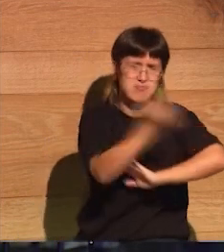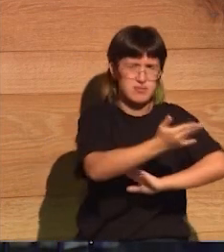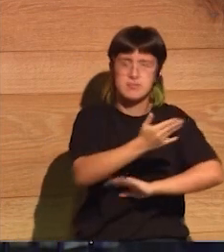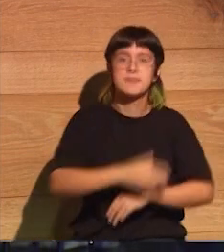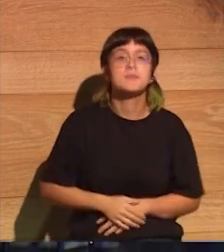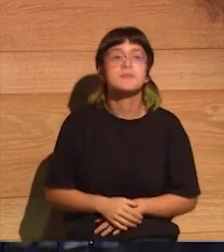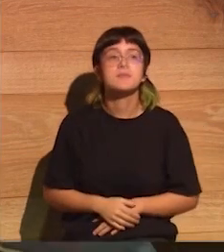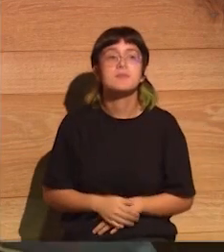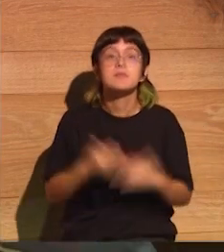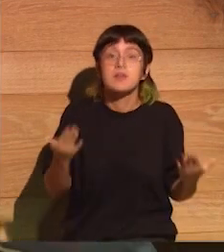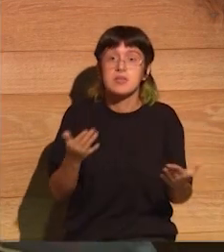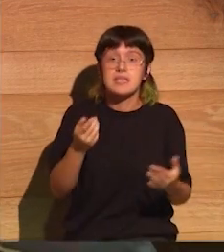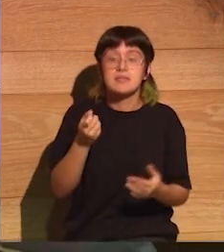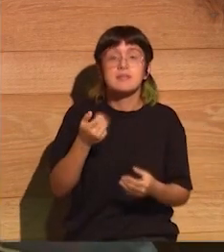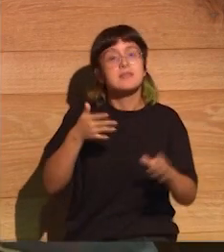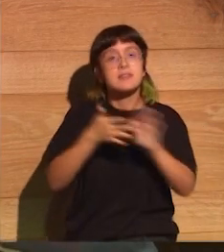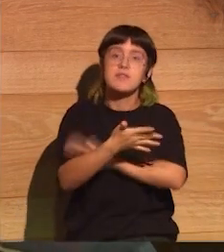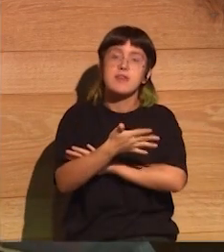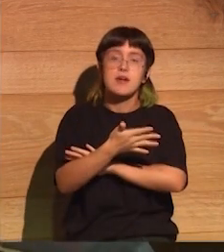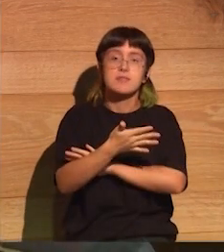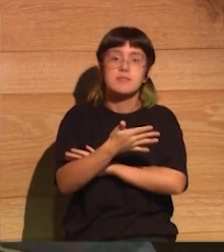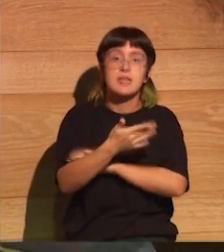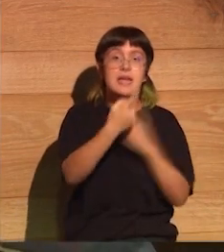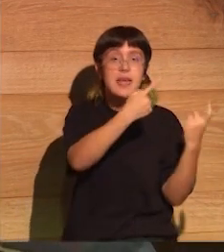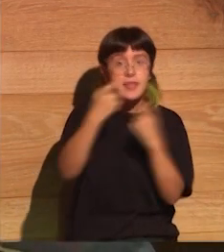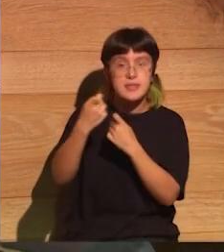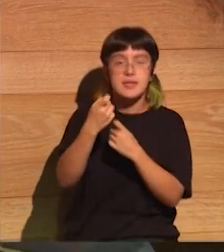que todas las necesidades especiales, todas las características